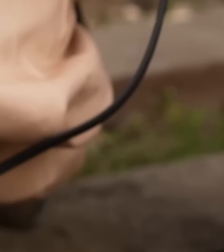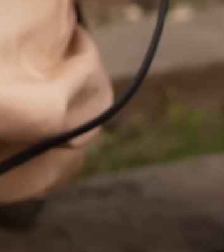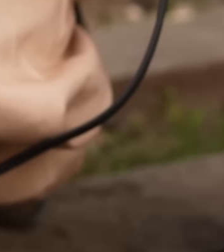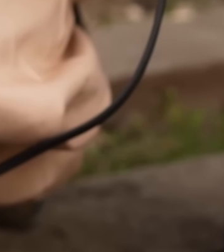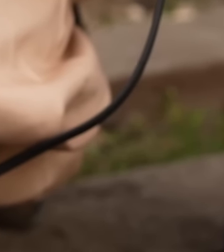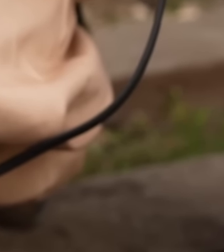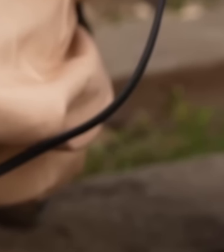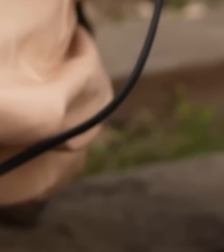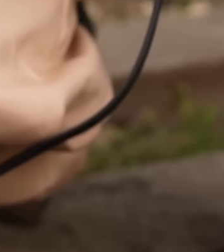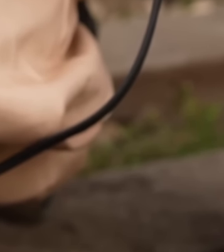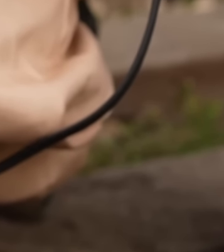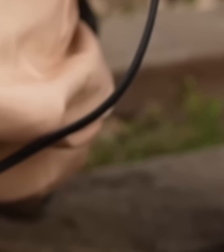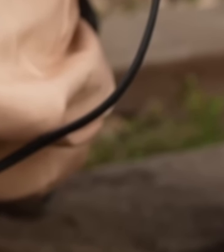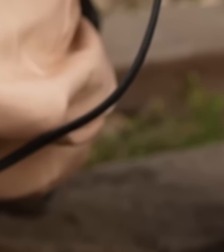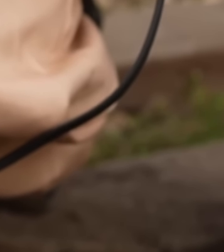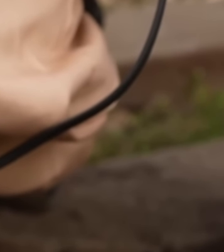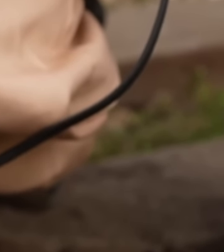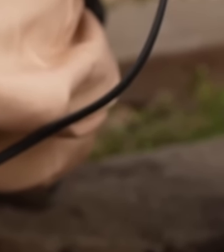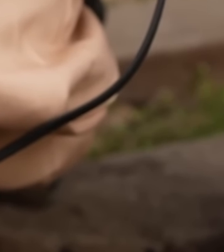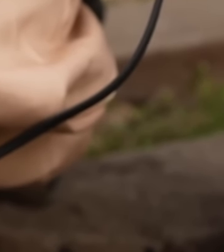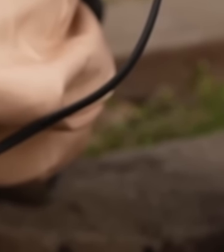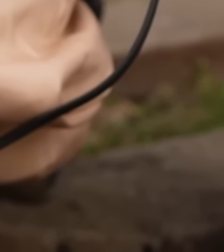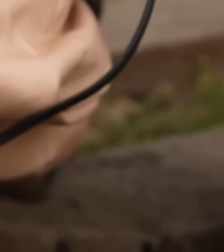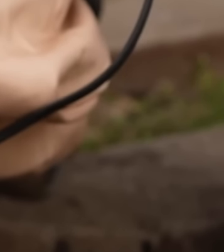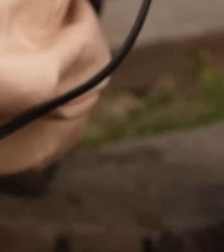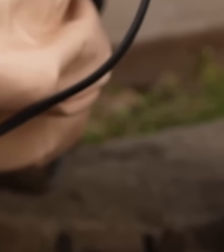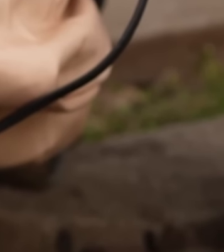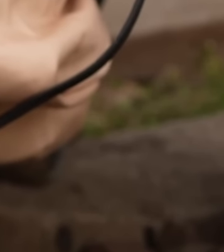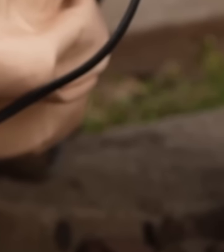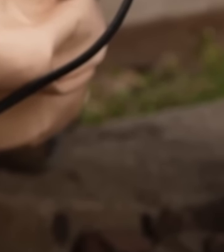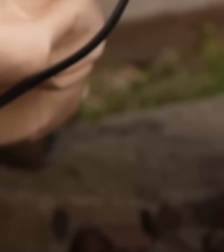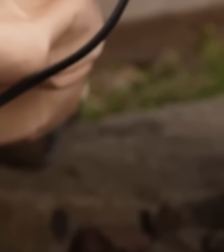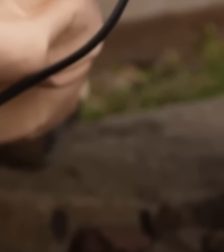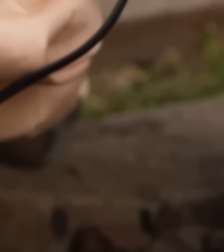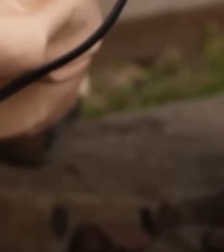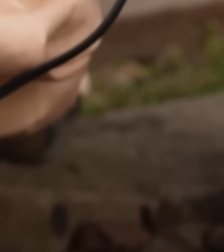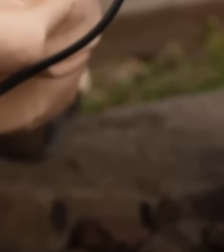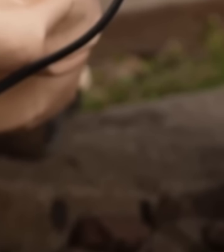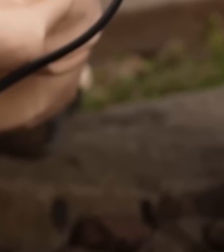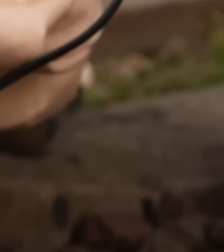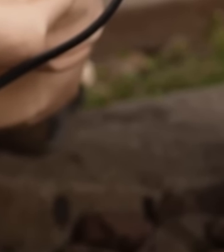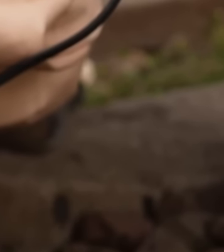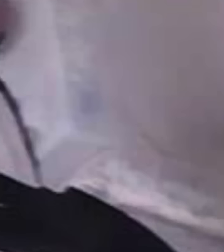la duda queda en el aire. ¿Crees que se trata de simples fallas en la infraestructura o hay